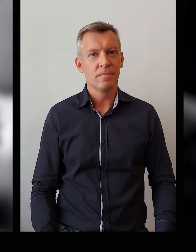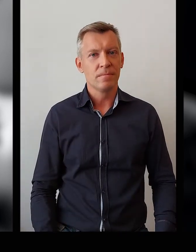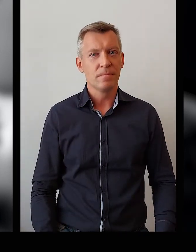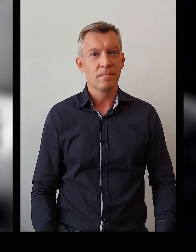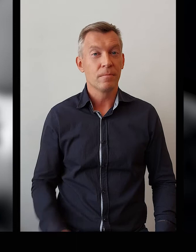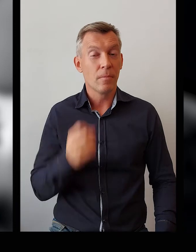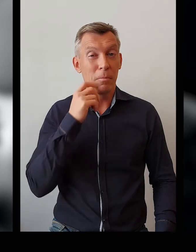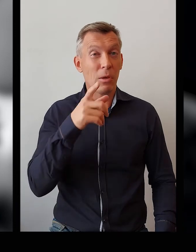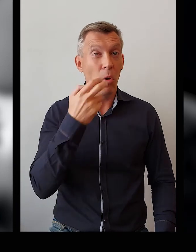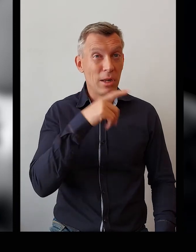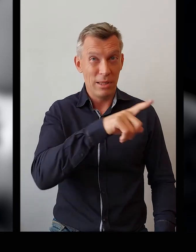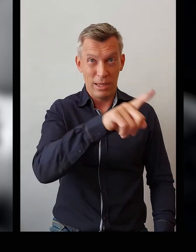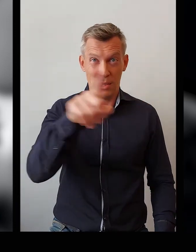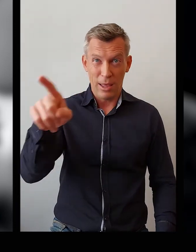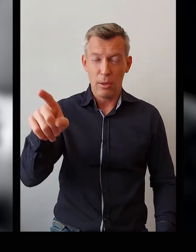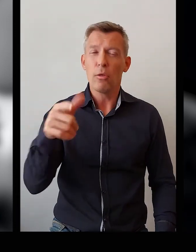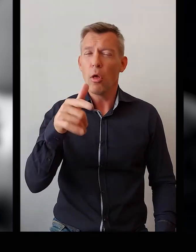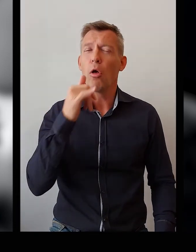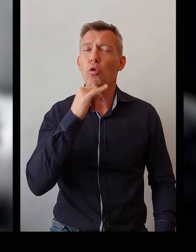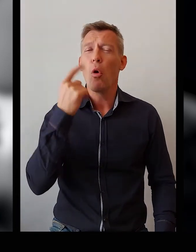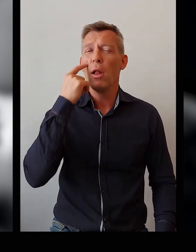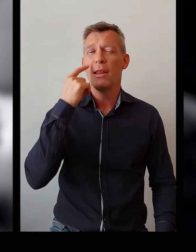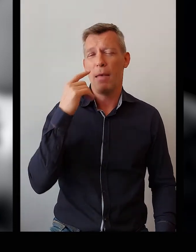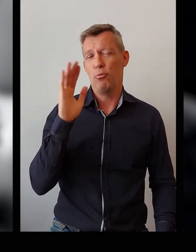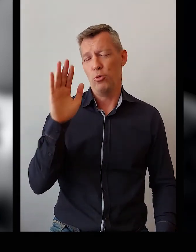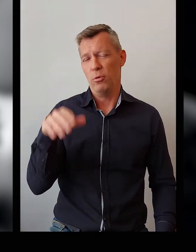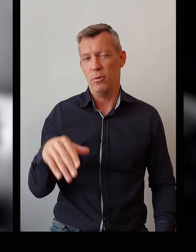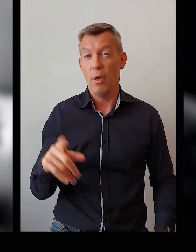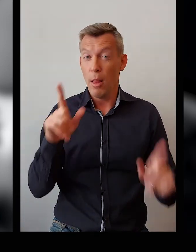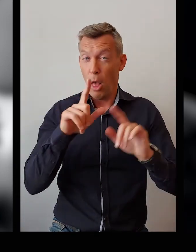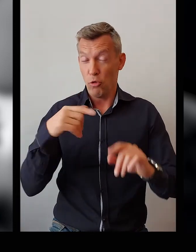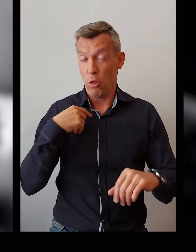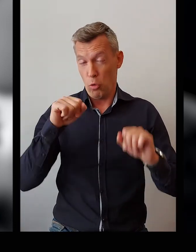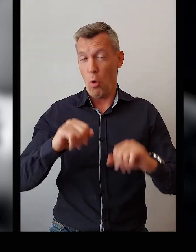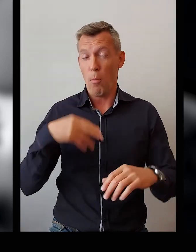Mikor hinnétek, hogy az a zöldszemű lassan komoly férfi lett,